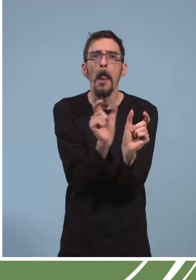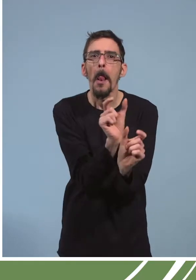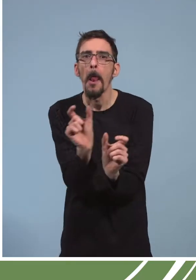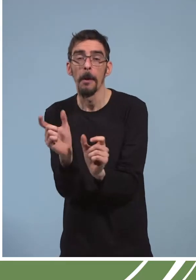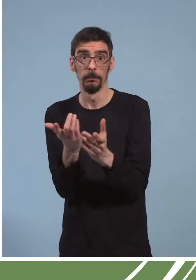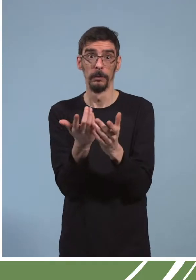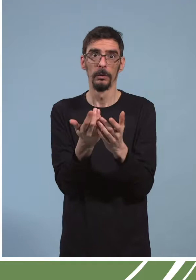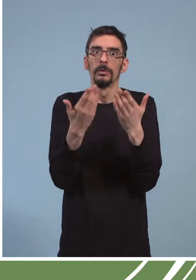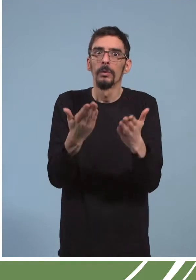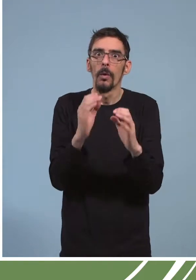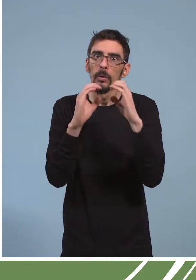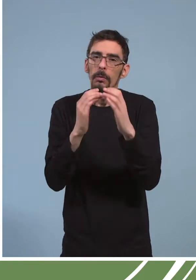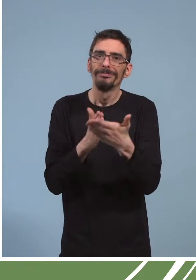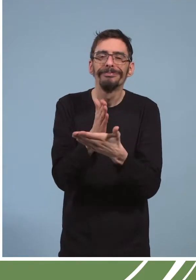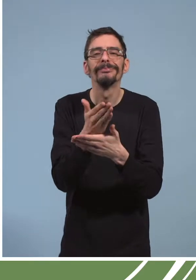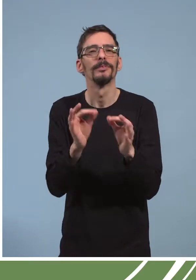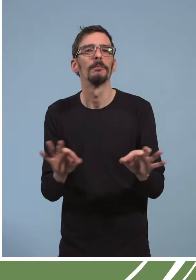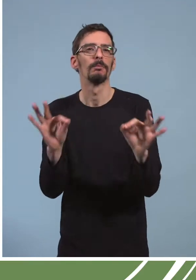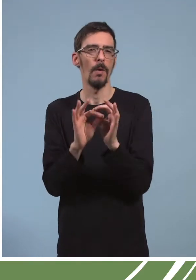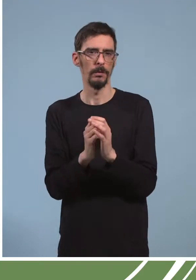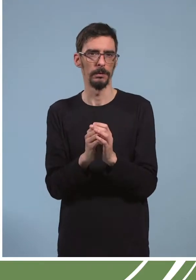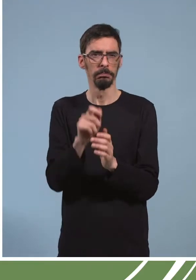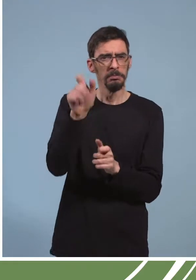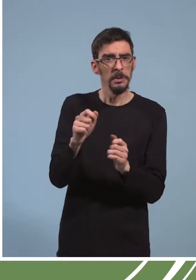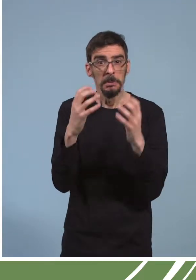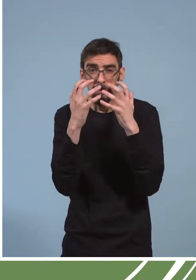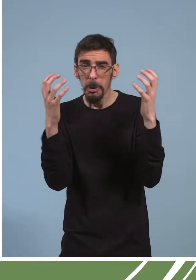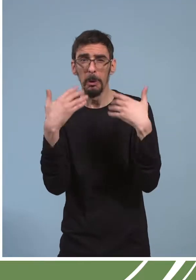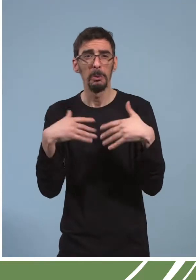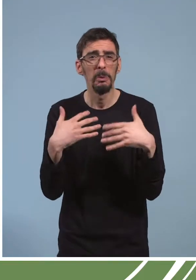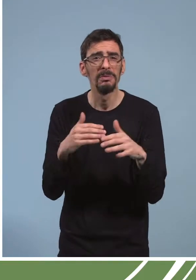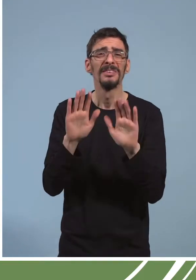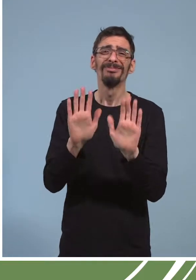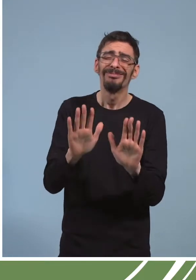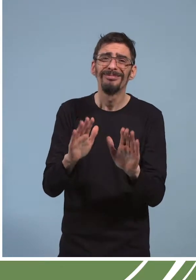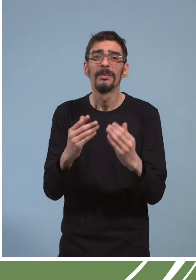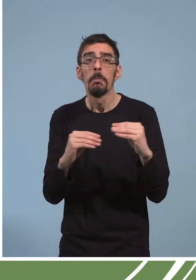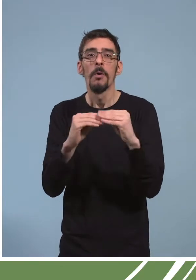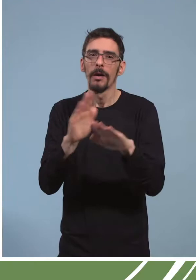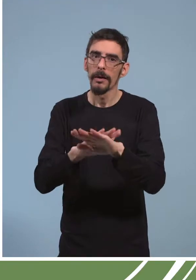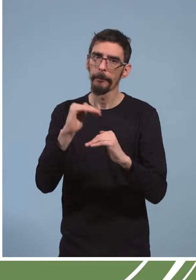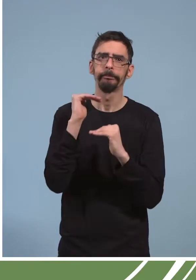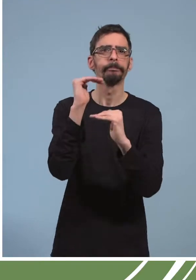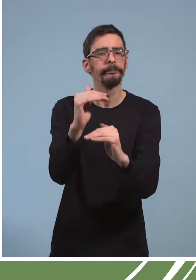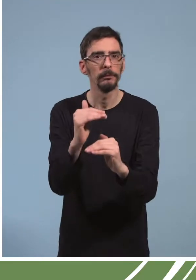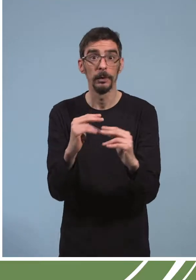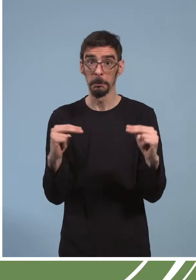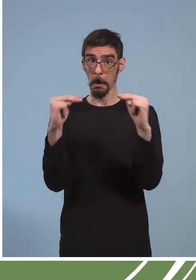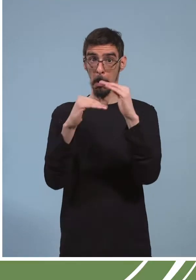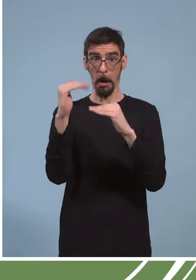Das ist wichtig für die Kommunikationsstrategien. Wenn die Teilnehmenden zu gestresst sind, gib ihnen einfach mehr Zeit. Die 6 Phasen des Bückenbaus.